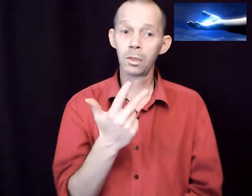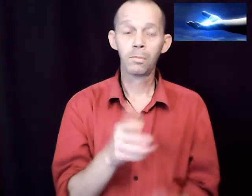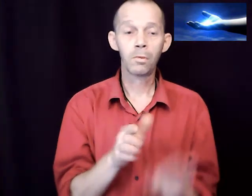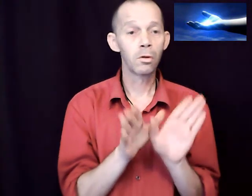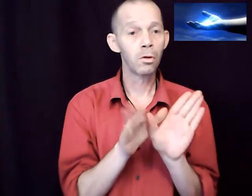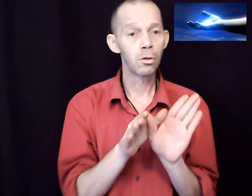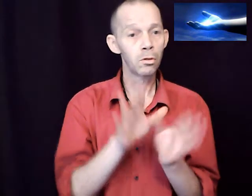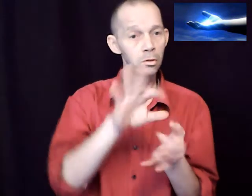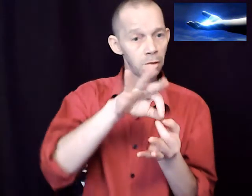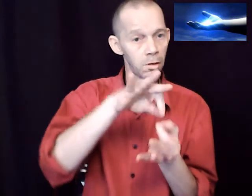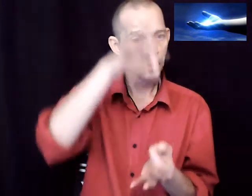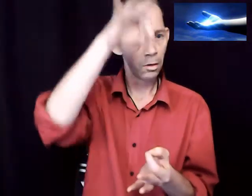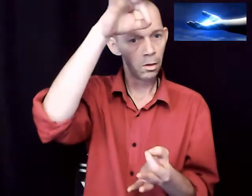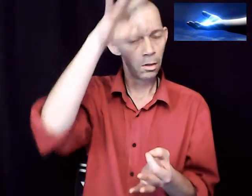un ange spirituel